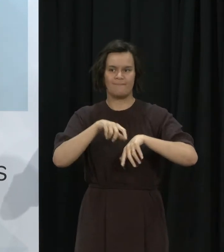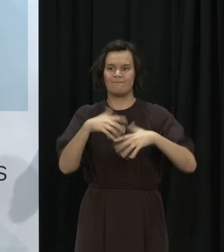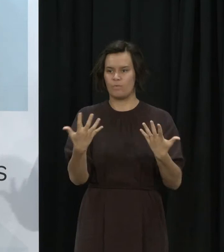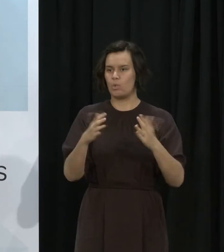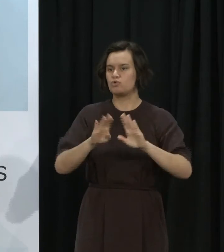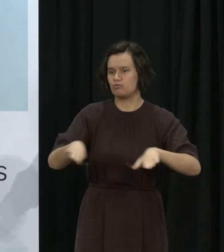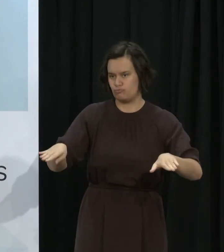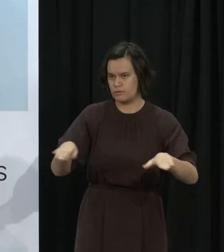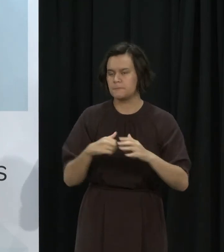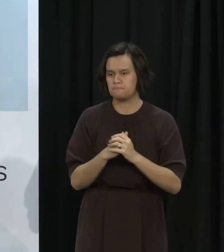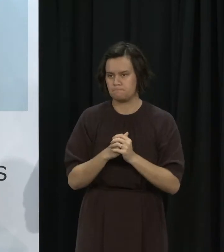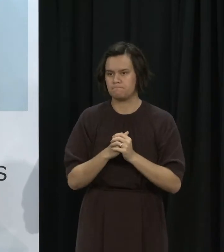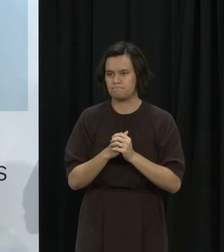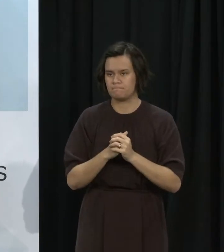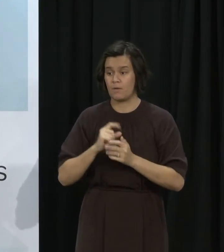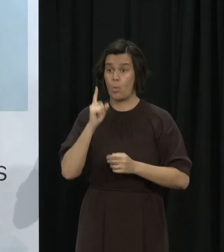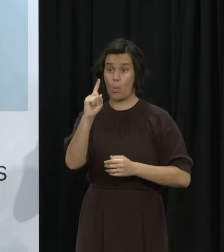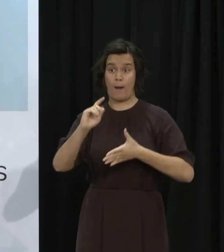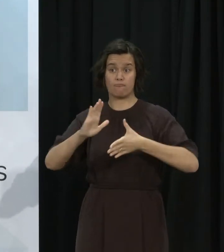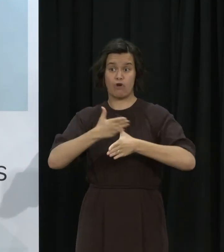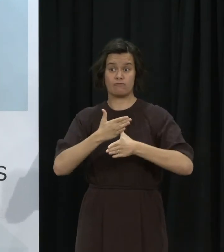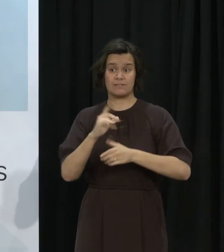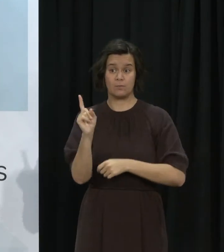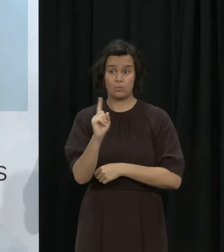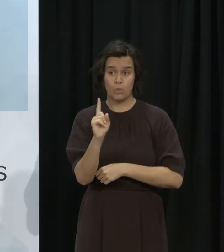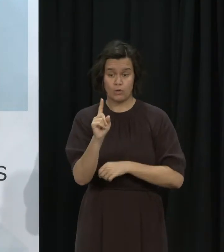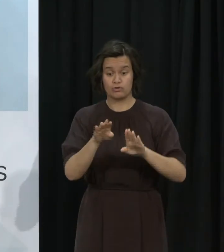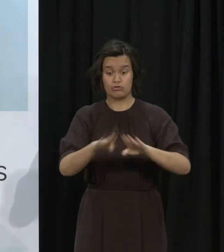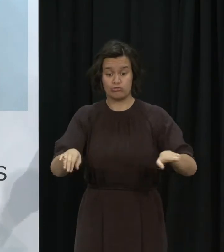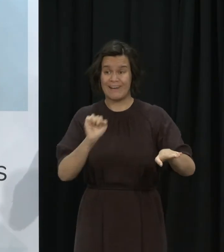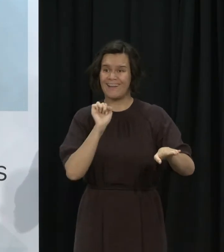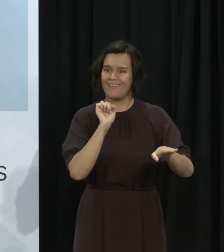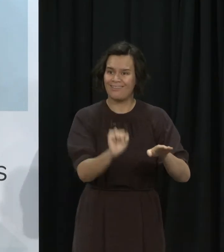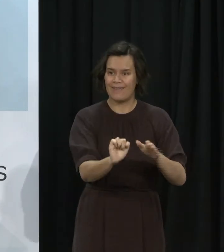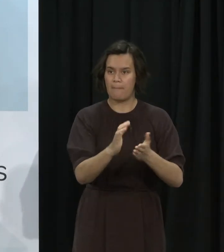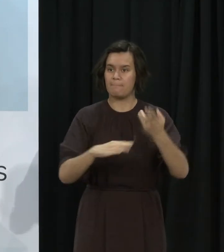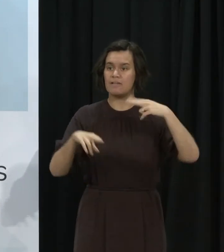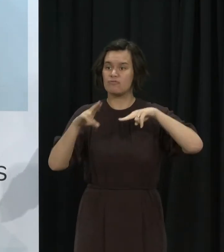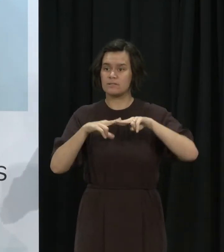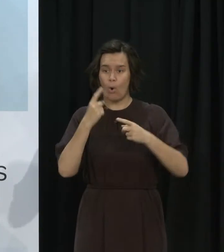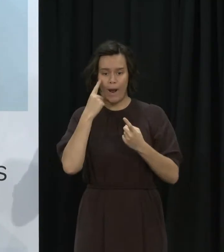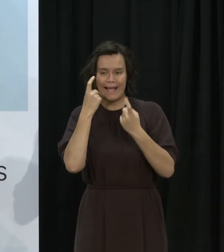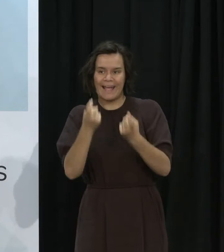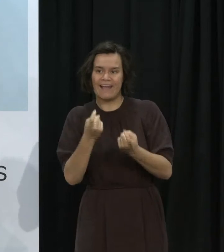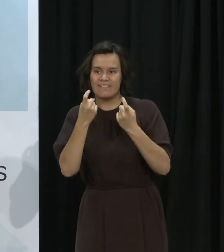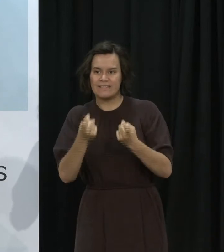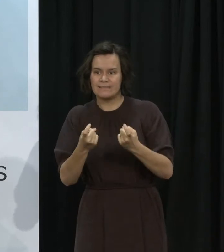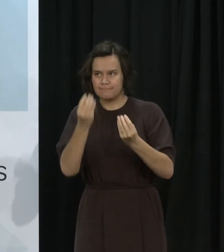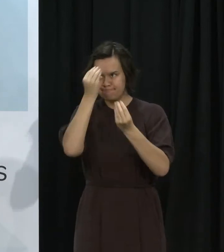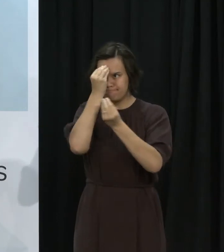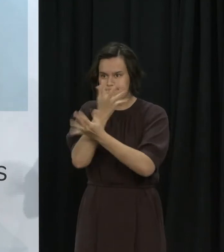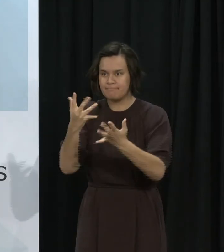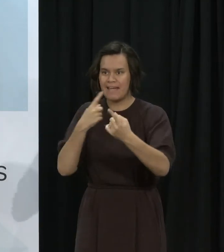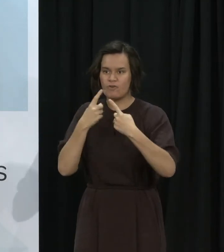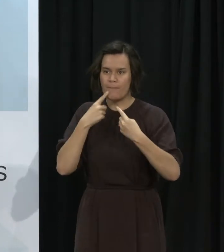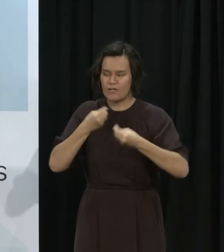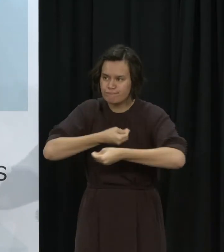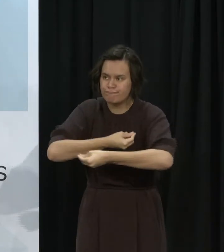whakamahia konei, tae atu ki te